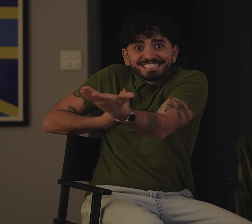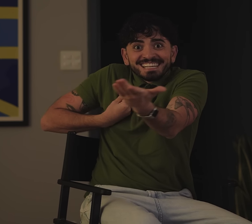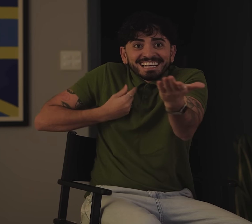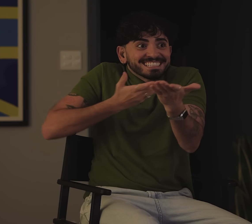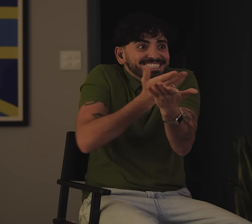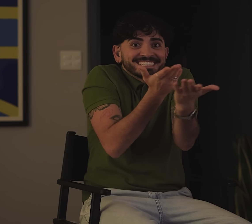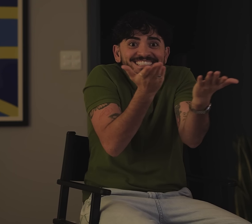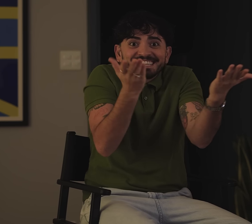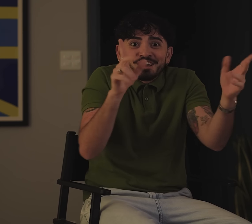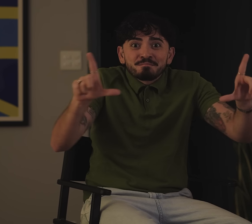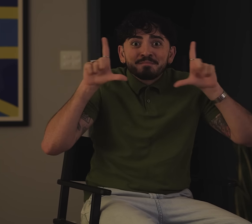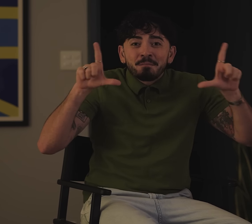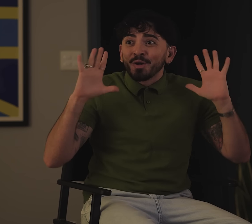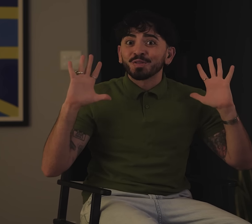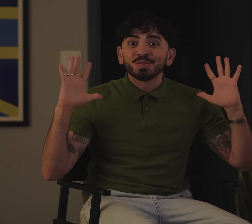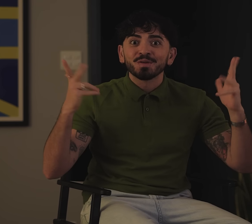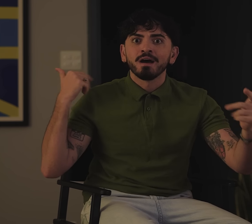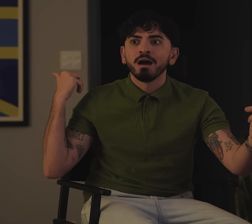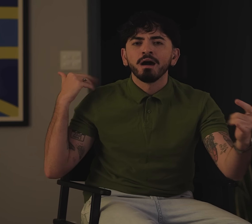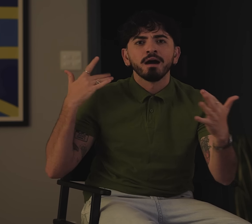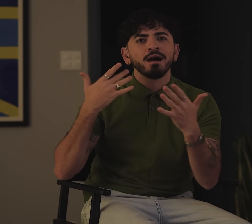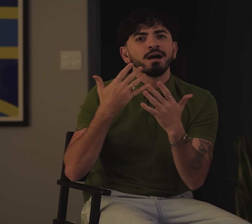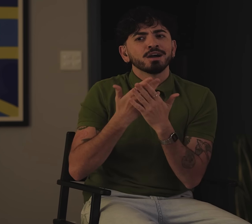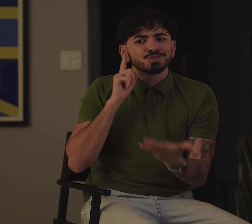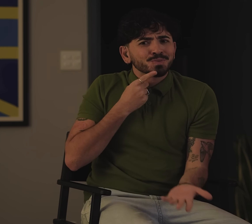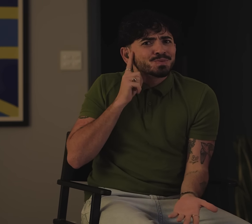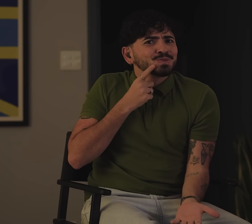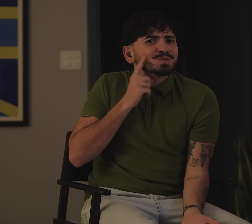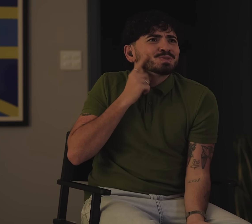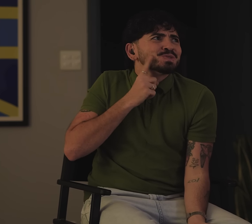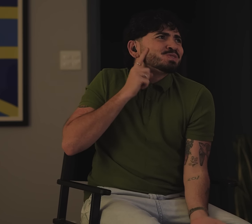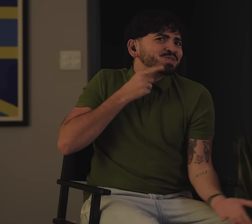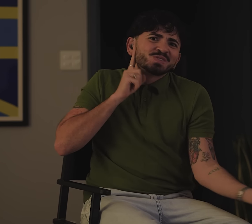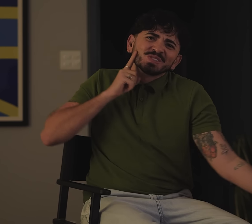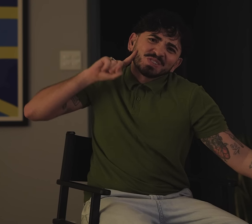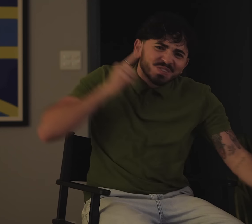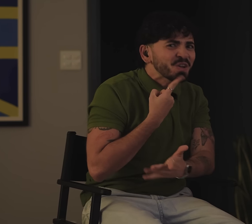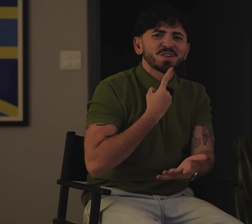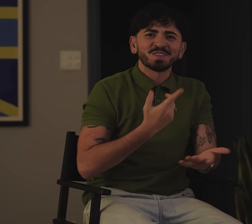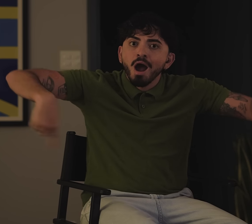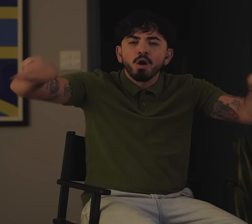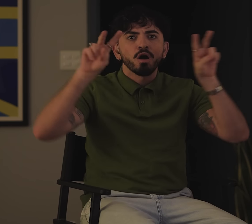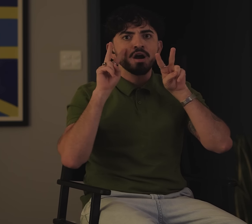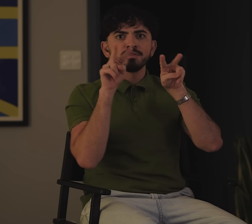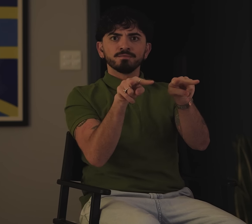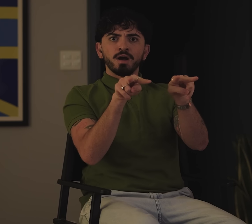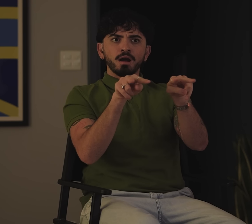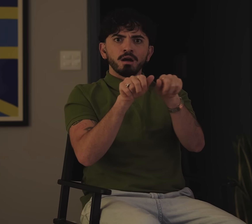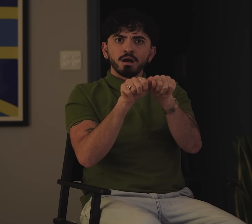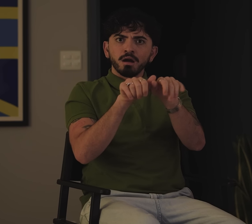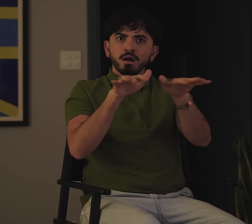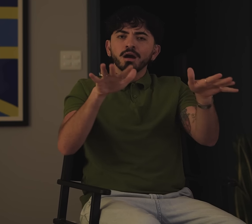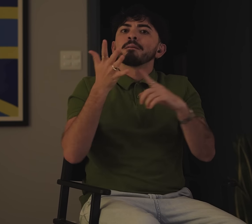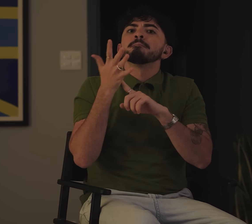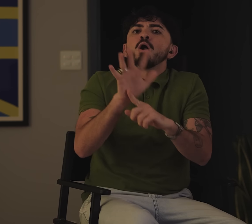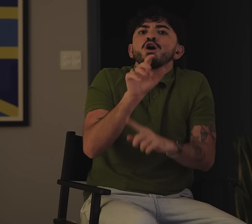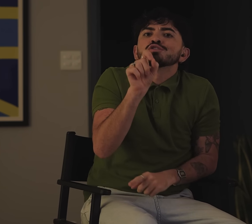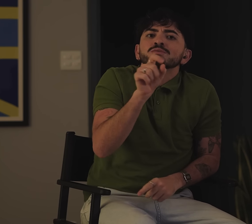Isso significa que essas pessoas existem! Pessoas surdas sempre estiveram aí. Vimos pessoas surdas criando projetos,